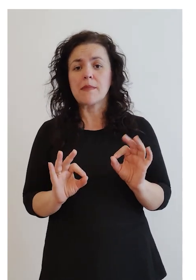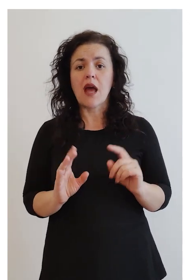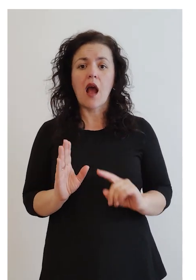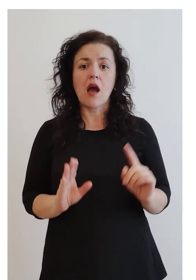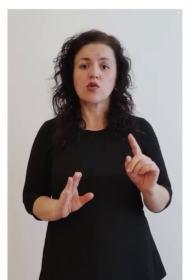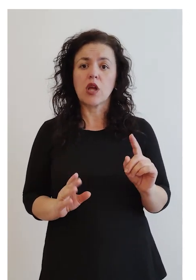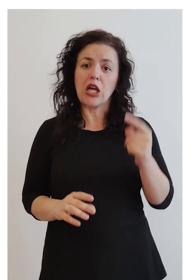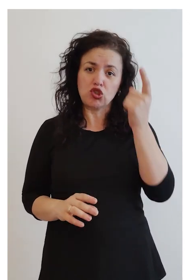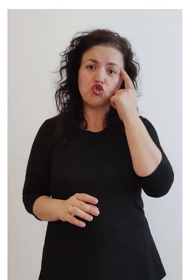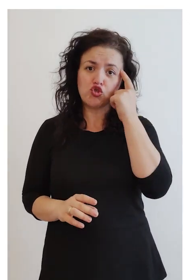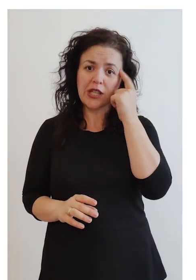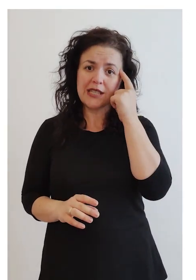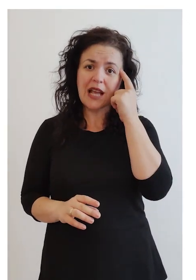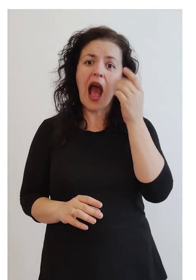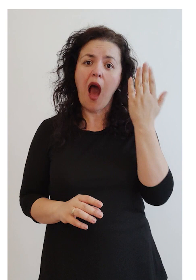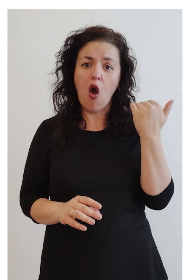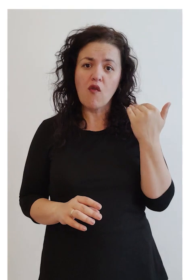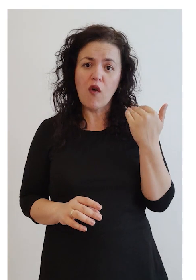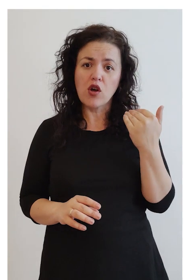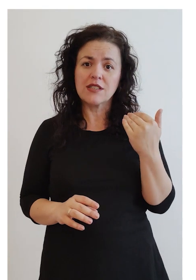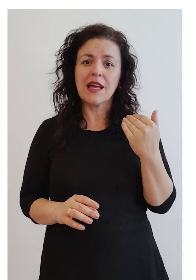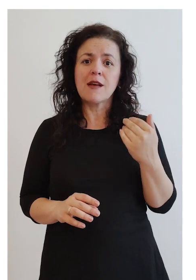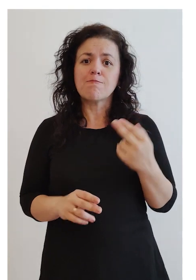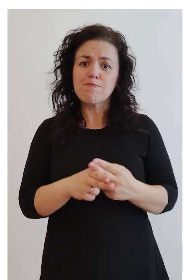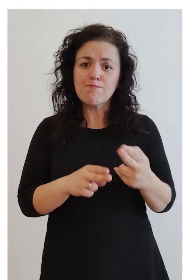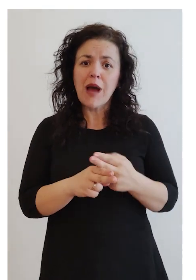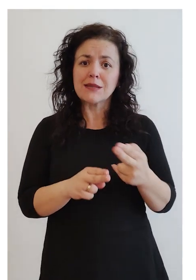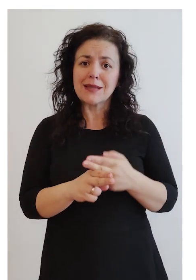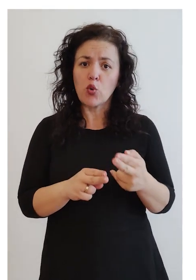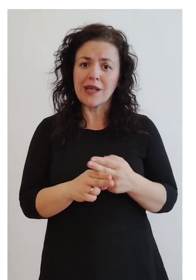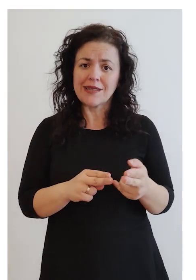Spălați-vă pe mâini cu apă și săpun înainte de a mânca.